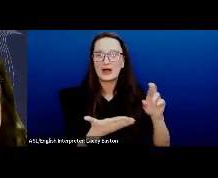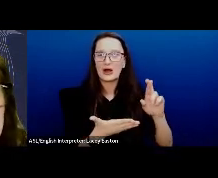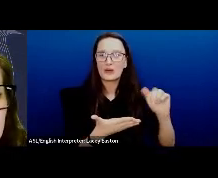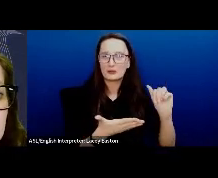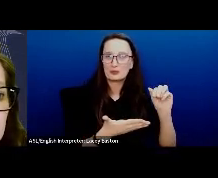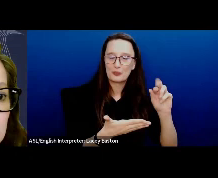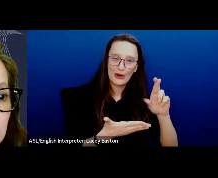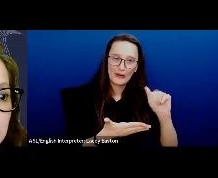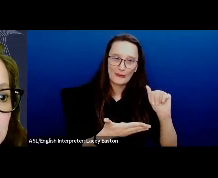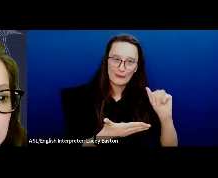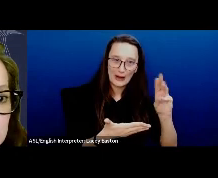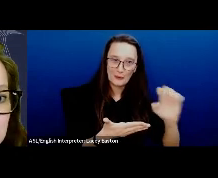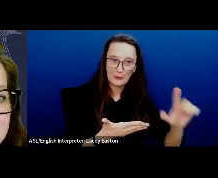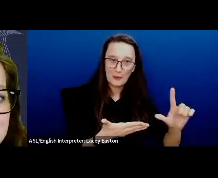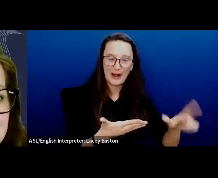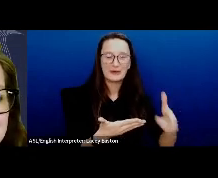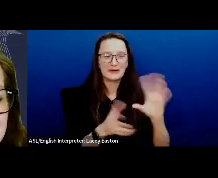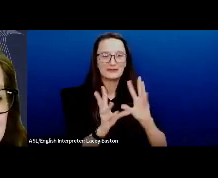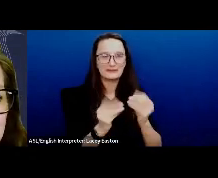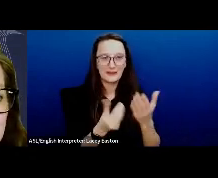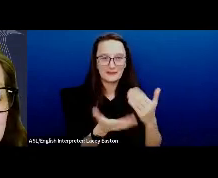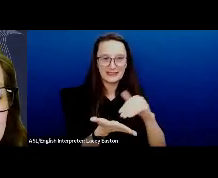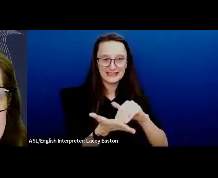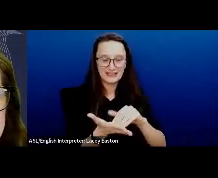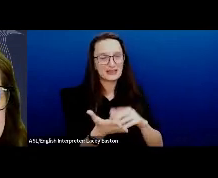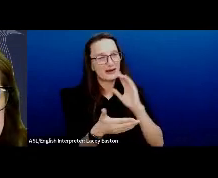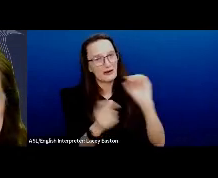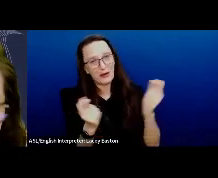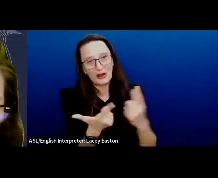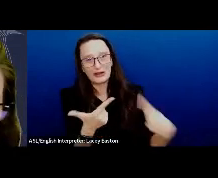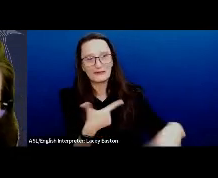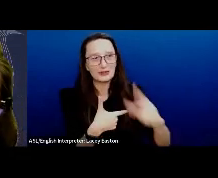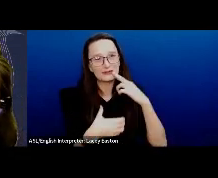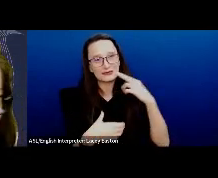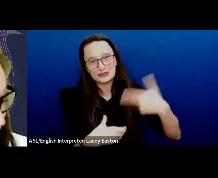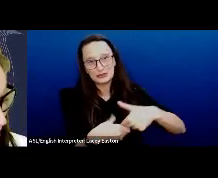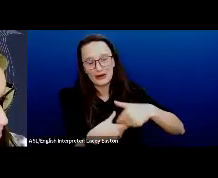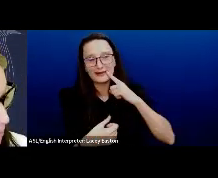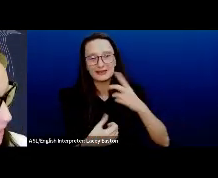como padre de un niño con necesidades especiales, así que muchas gracias por estar aquí, creo que